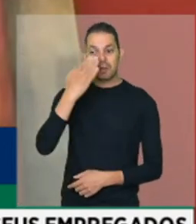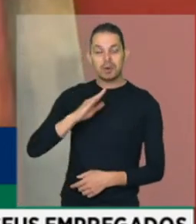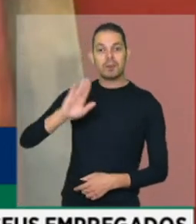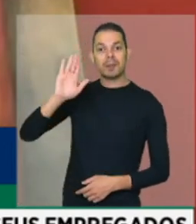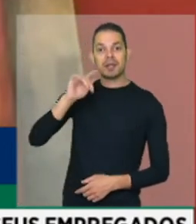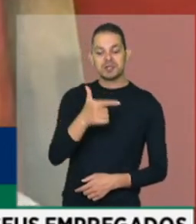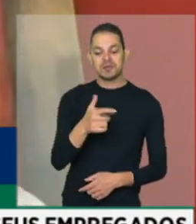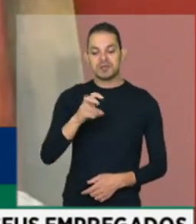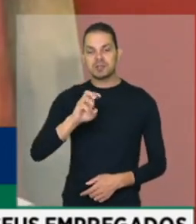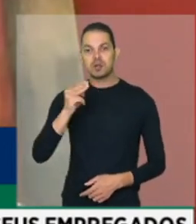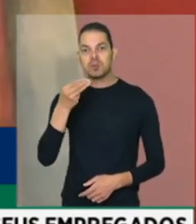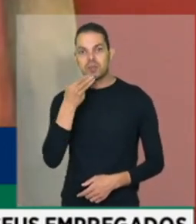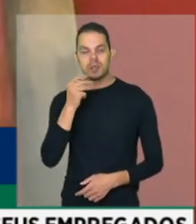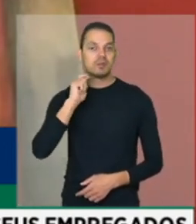BRASIL. PROMETE 25 MILHÕES PARA ABRIL, ISSO É